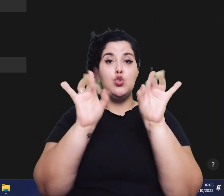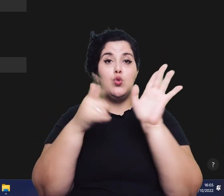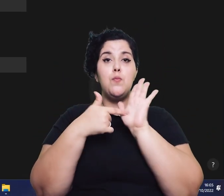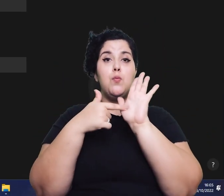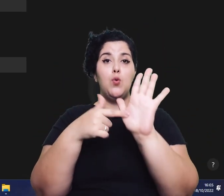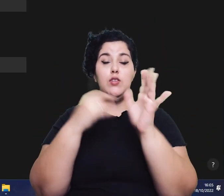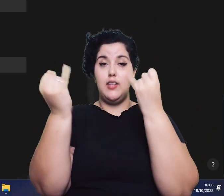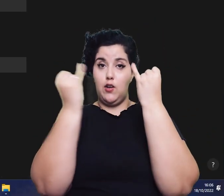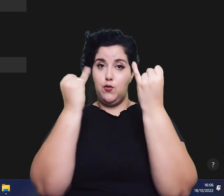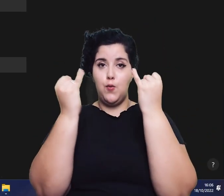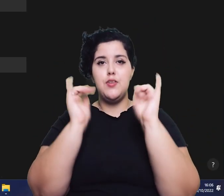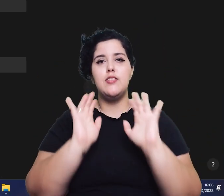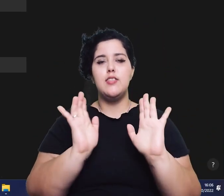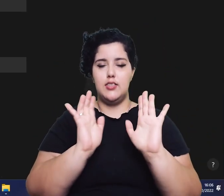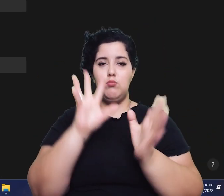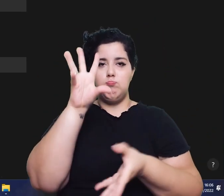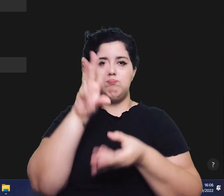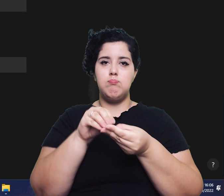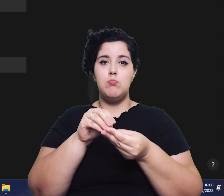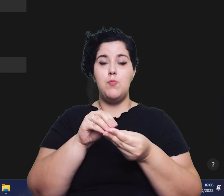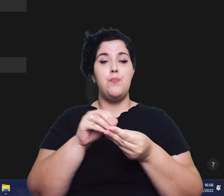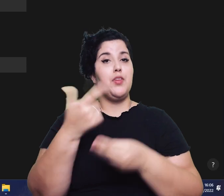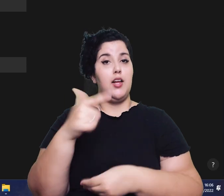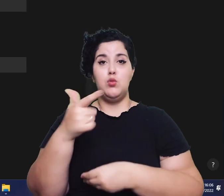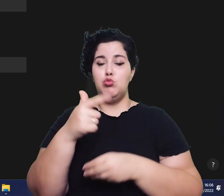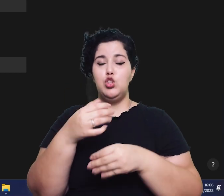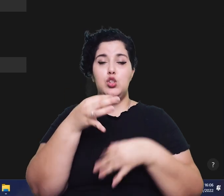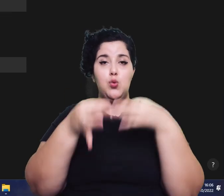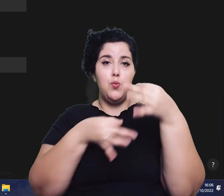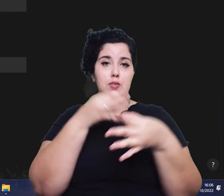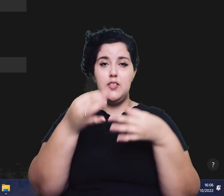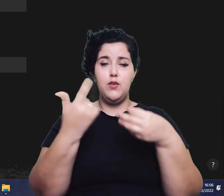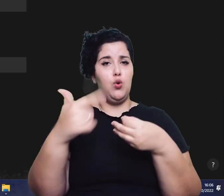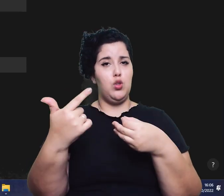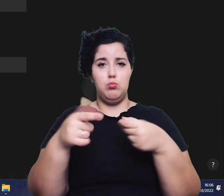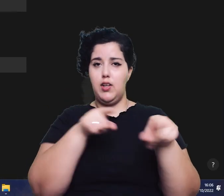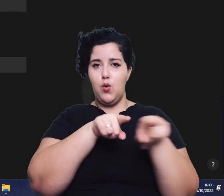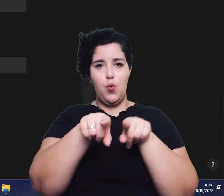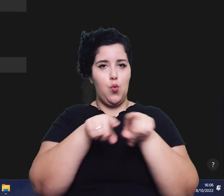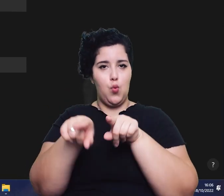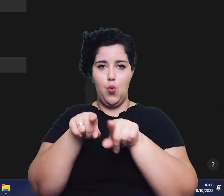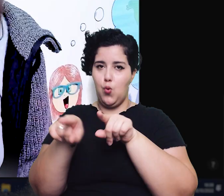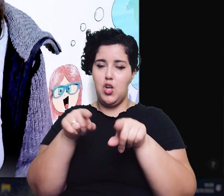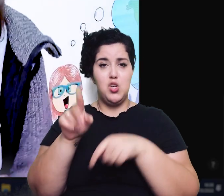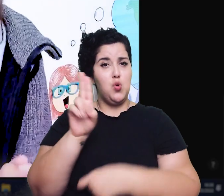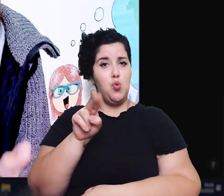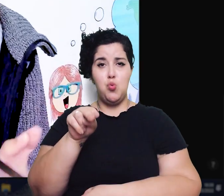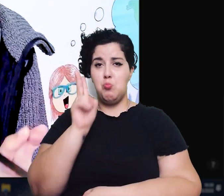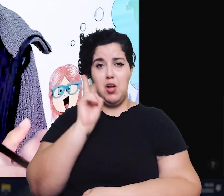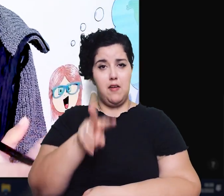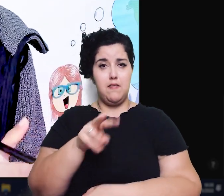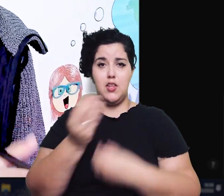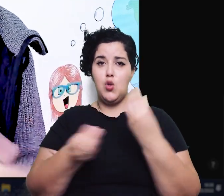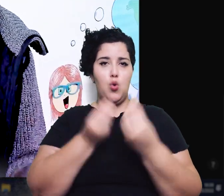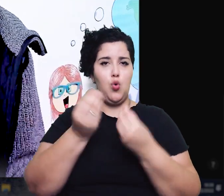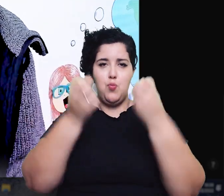desafio pessoal do que pra qualquer outra coisa e não tinha nenhuma observação ali, só que não tem concorrentes, né, porque eu honestamente nunca vi um site sobre como